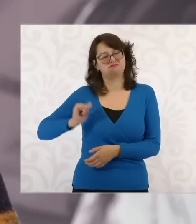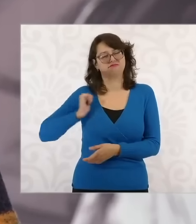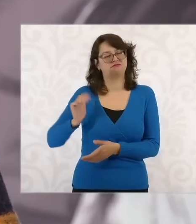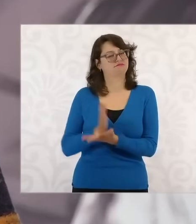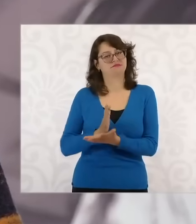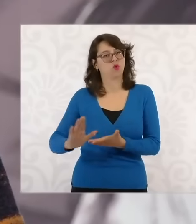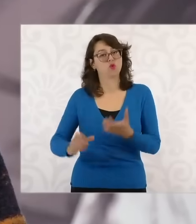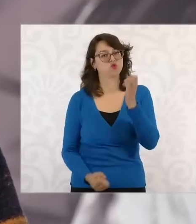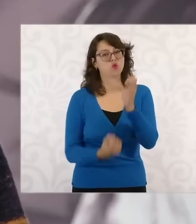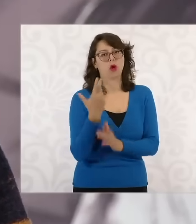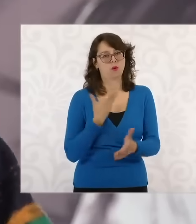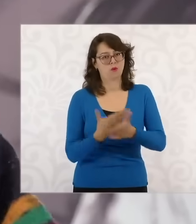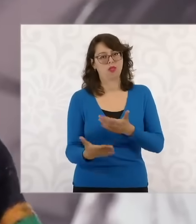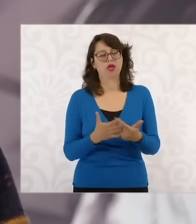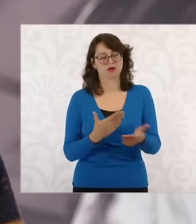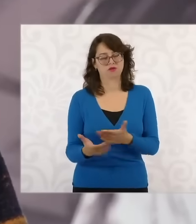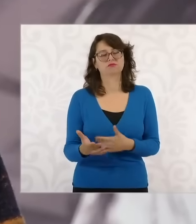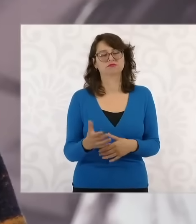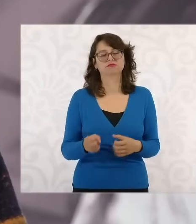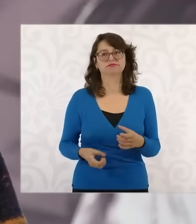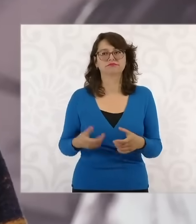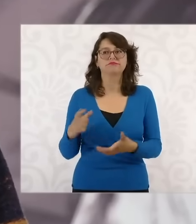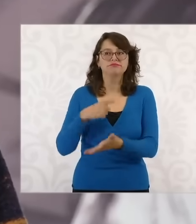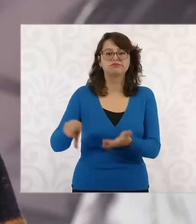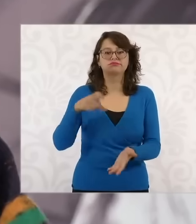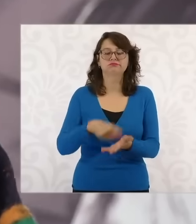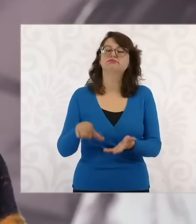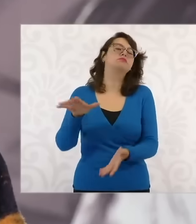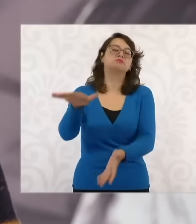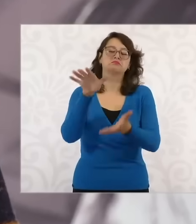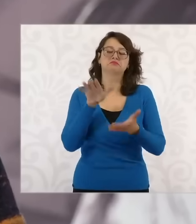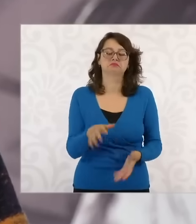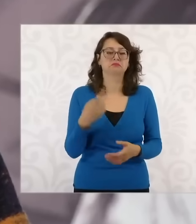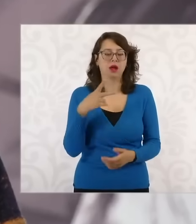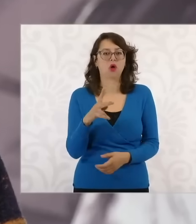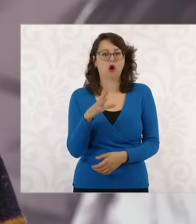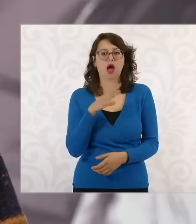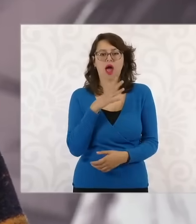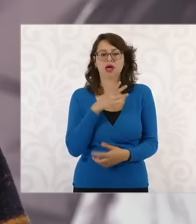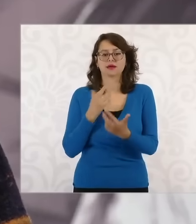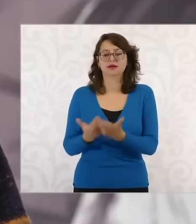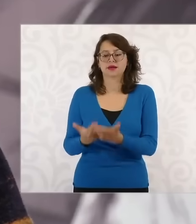estas 147 claves. Tenemos proveeduría de glargina sin problema. En términos de vehículos, de hecho,